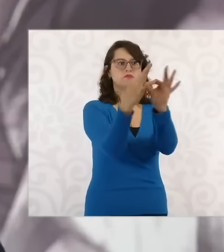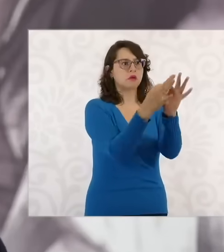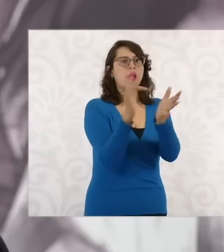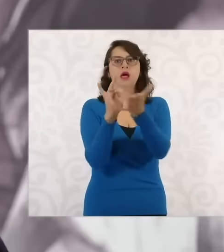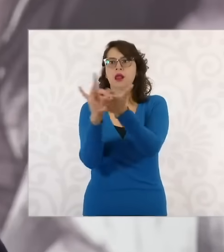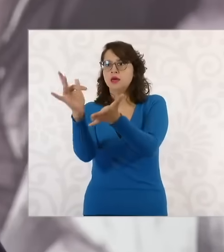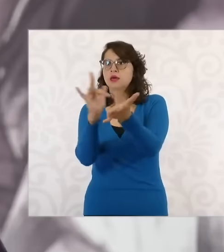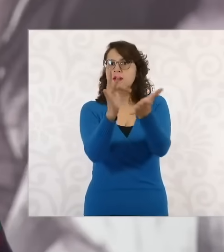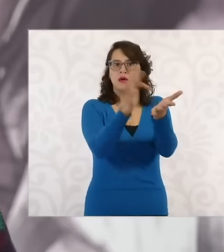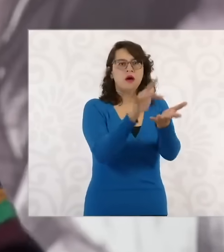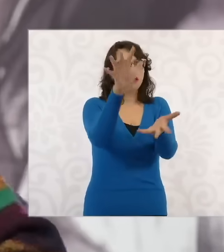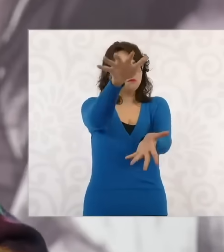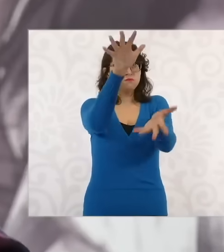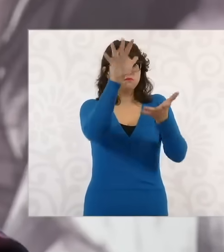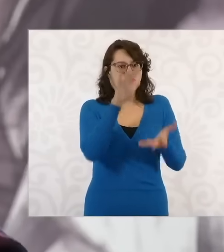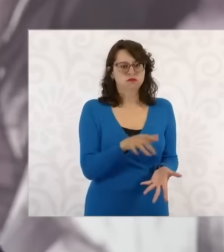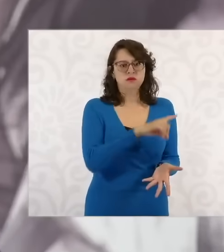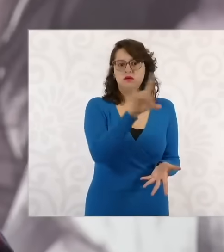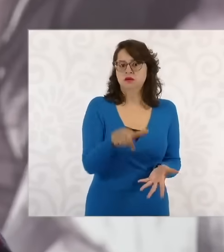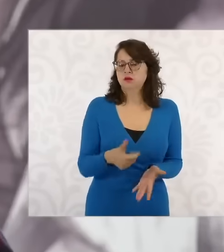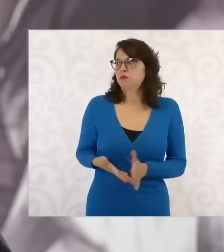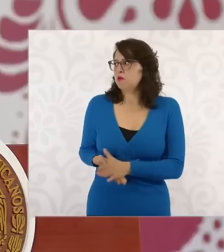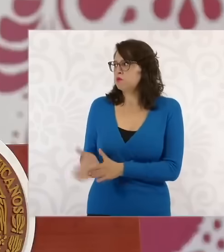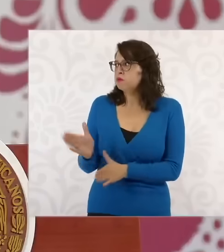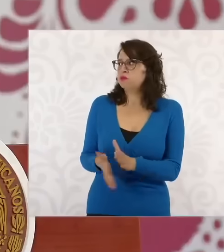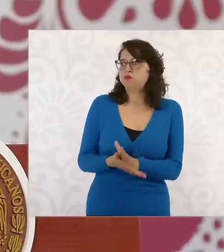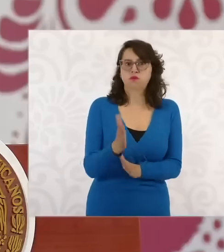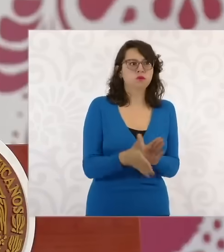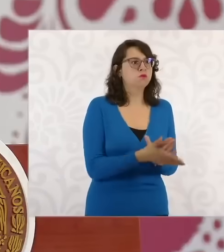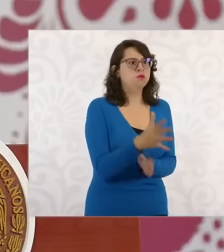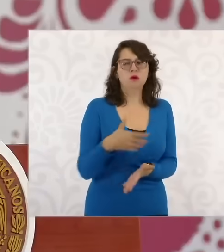lleguen a los pacientes con las rutas de la salud, con todos los esquemas que tenemos. El IMSEL han